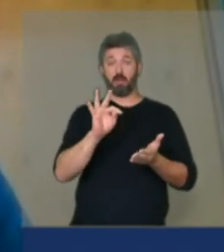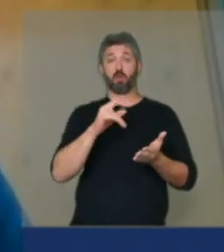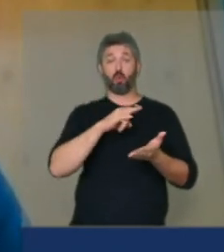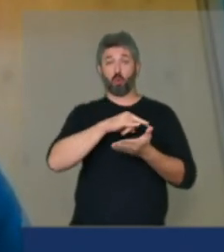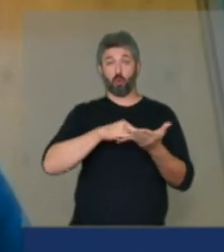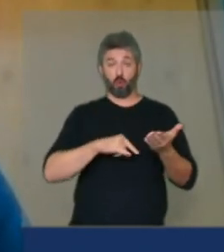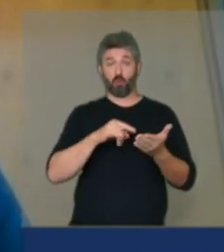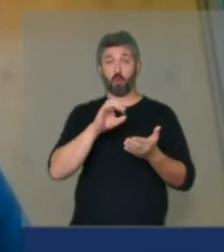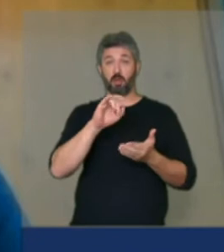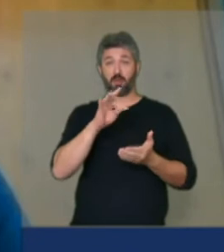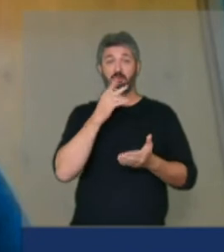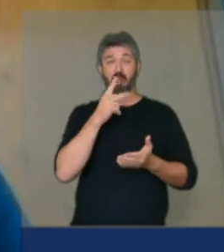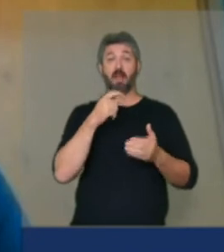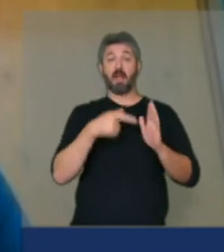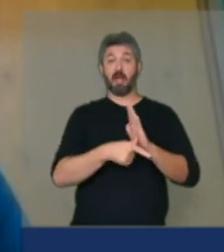QUE NÃO É RESGUARDAR PELA